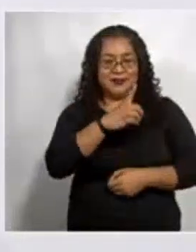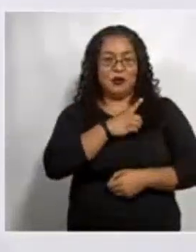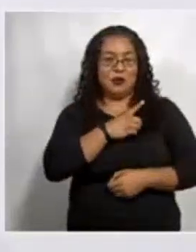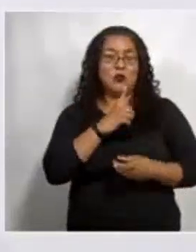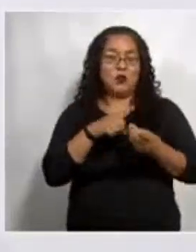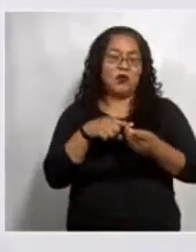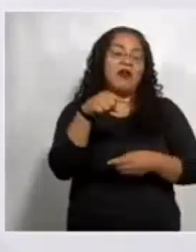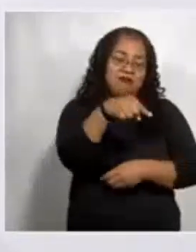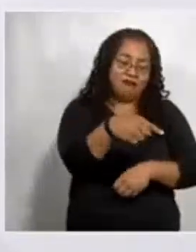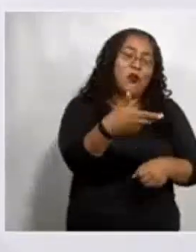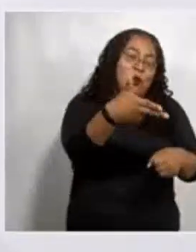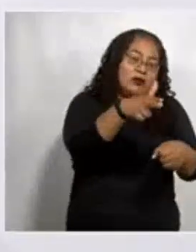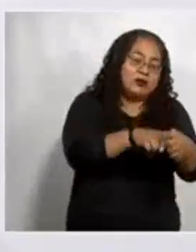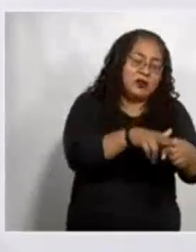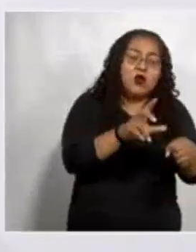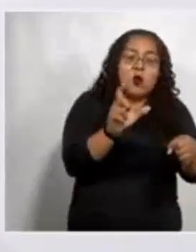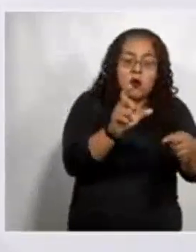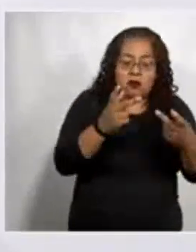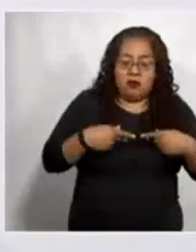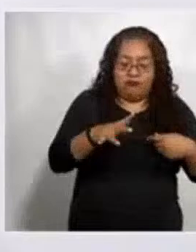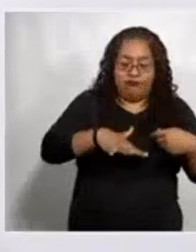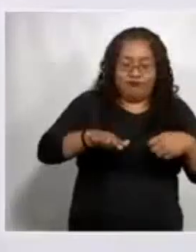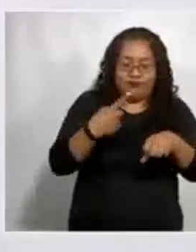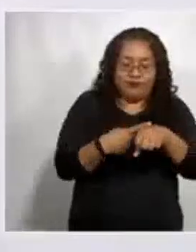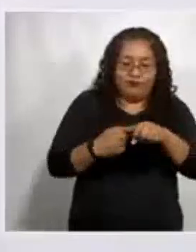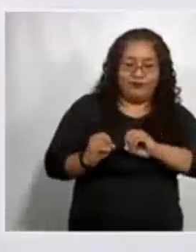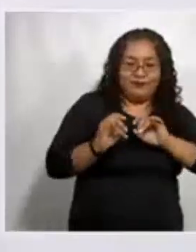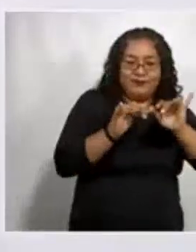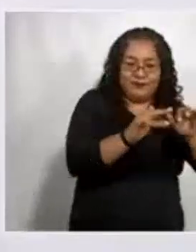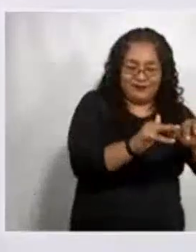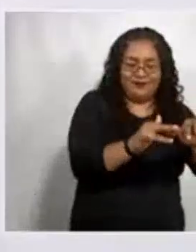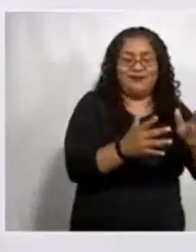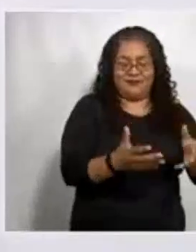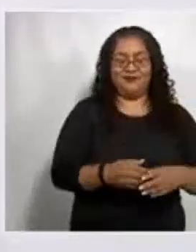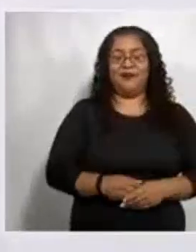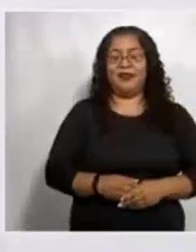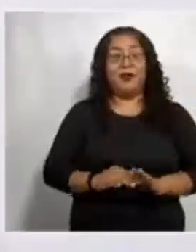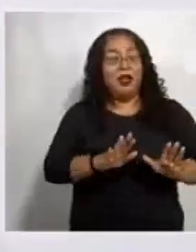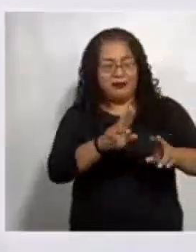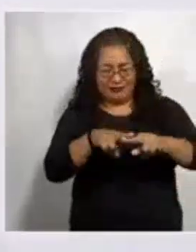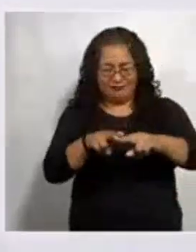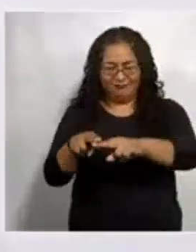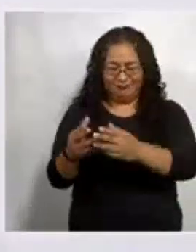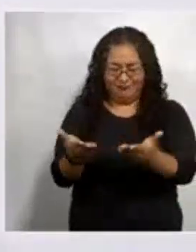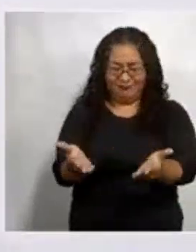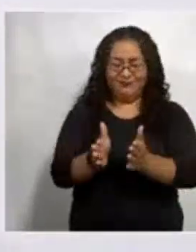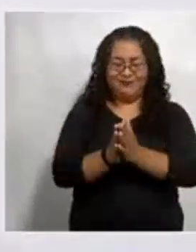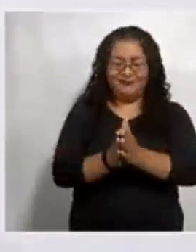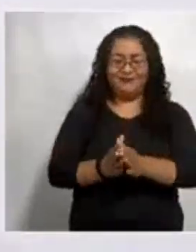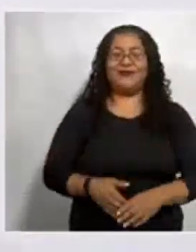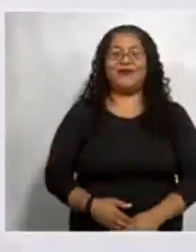en los hospitales, pero ellos y ellas siéntense, siéntense.